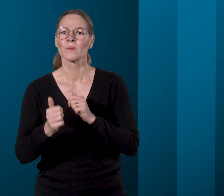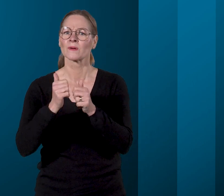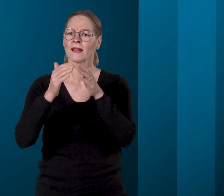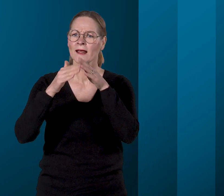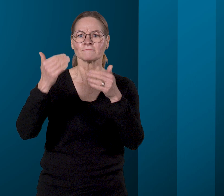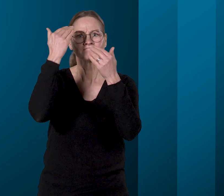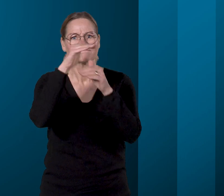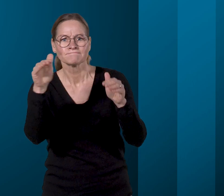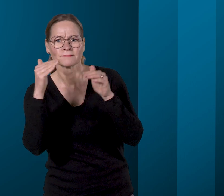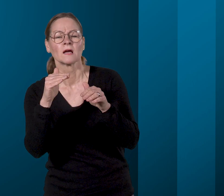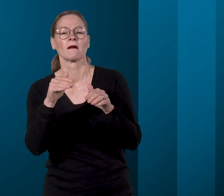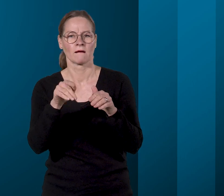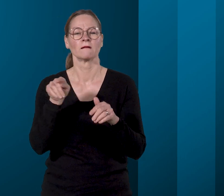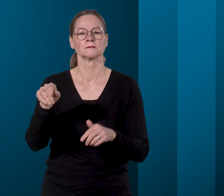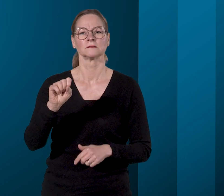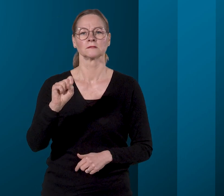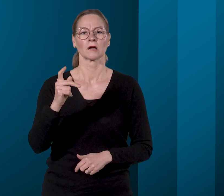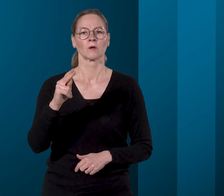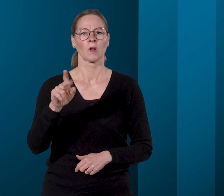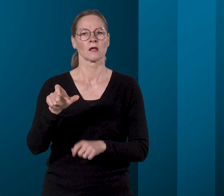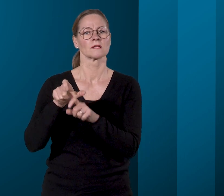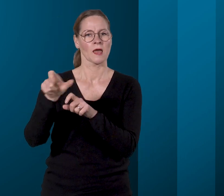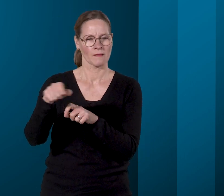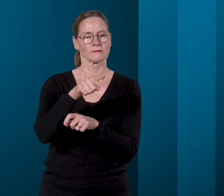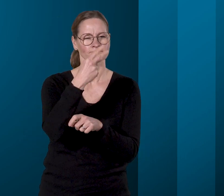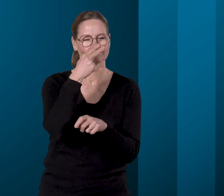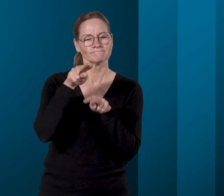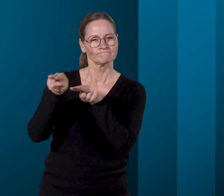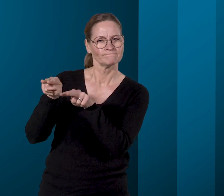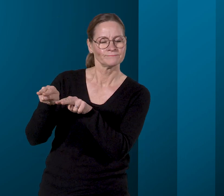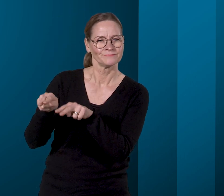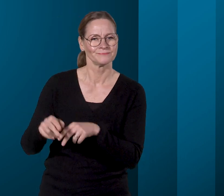Seuraa urheiluleirin tiedotteita SKULin kanavilta!